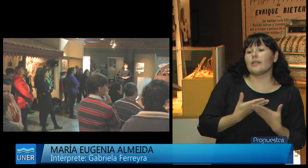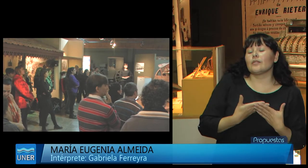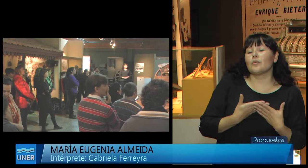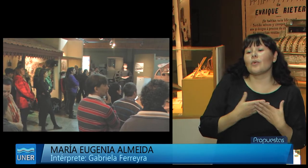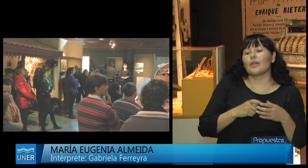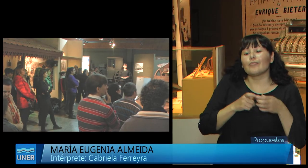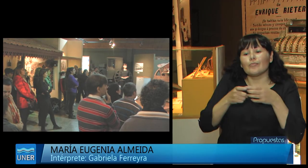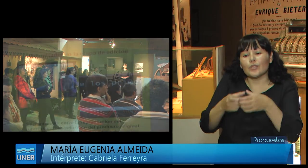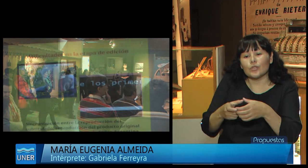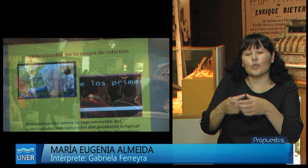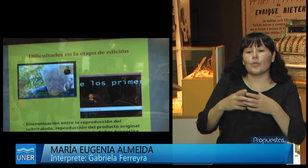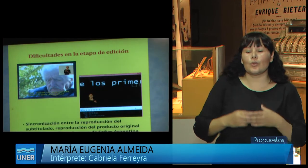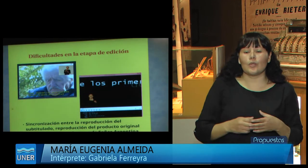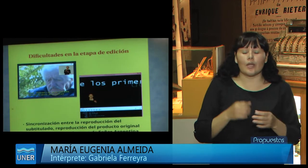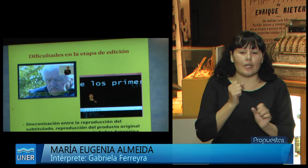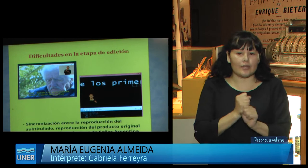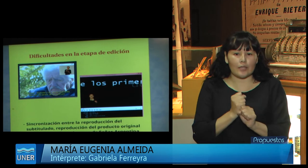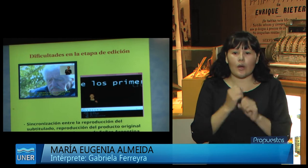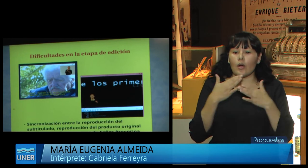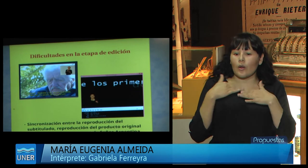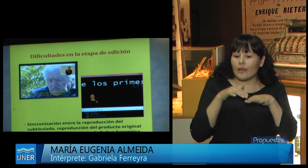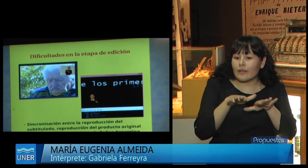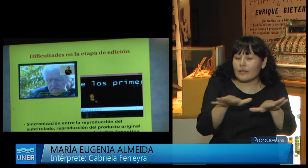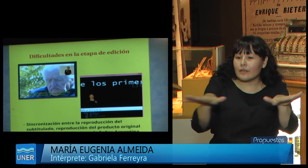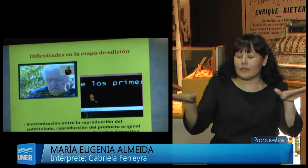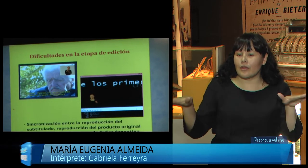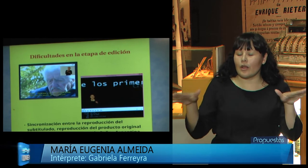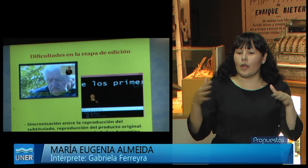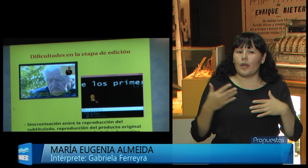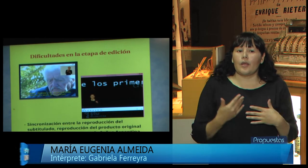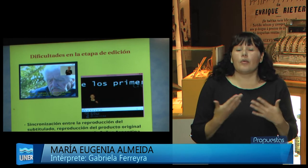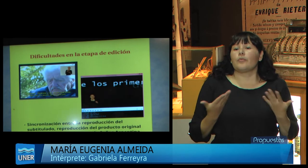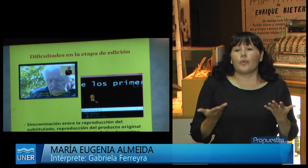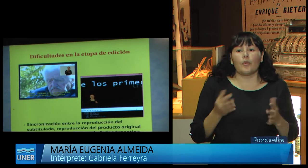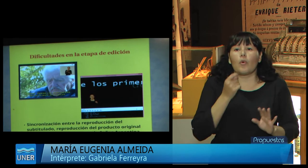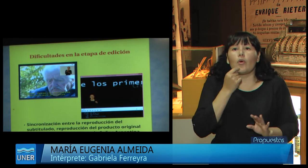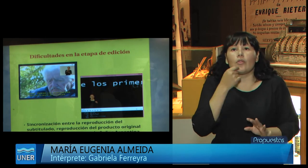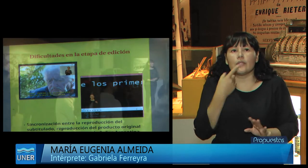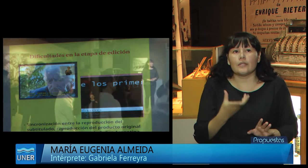la producción, la extensión y podríamos imaginar como de este proyecto, que parece